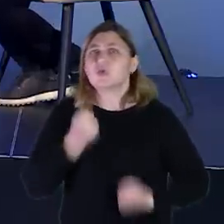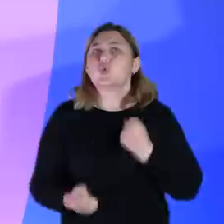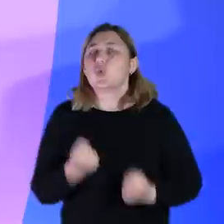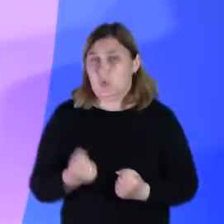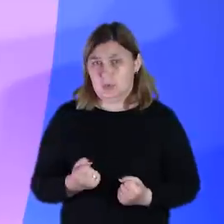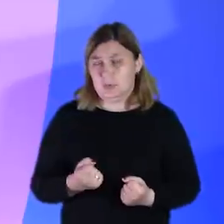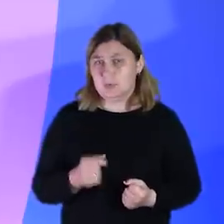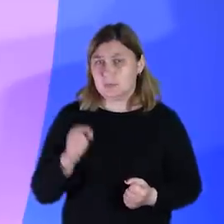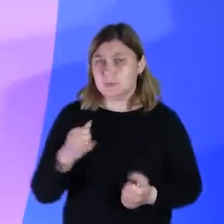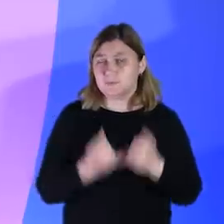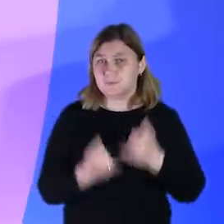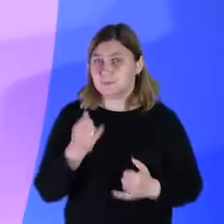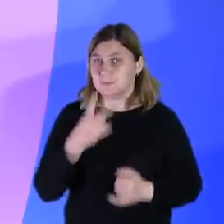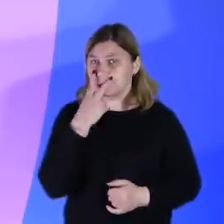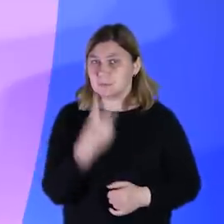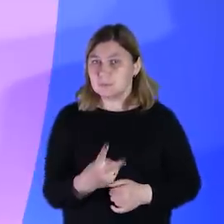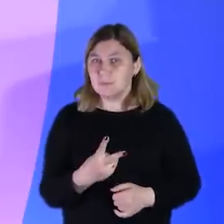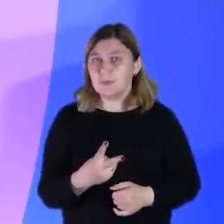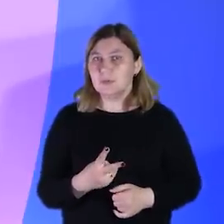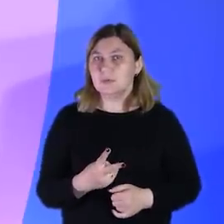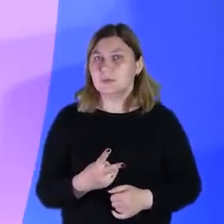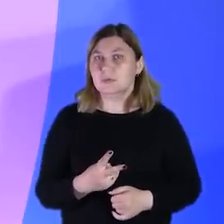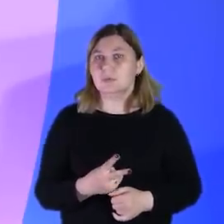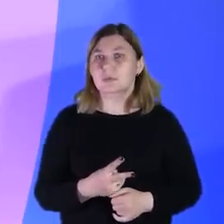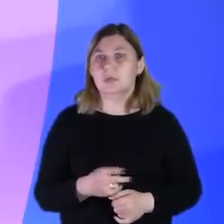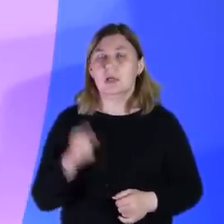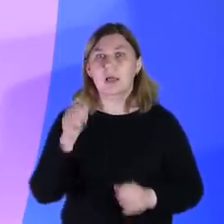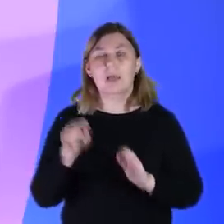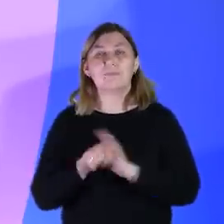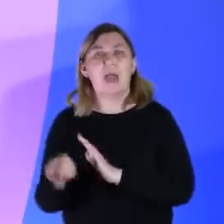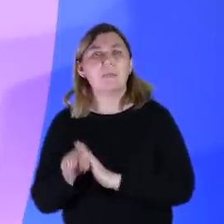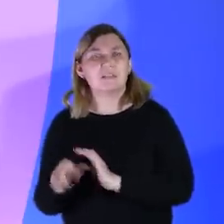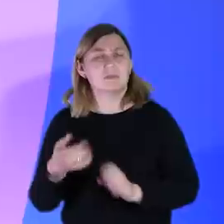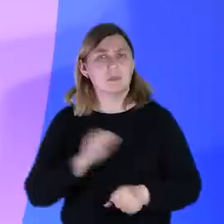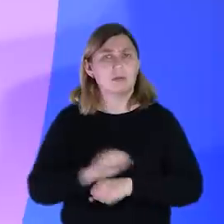Dlatego, że jeżeli się przypatrzymy... Przemytnicy są tymi, którzy najlepiej znają